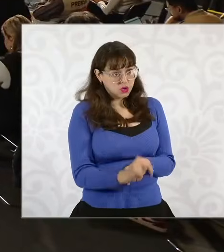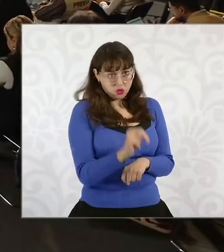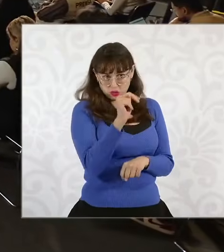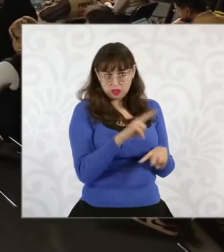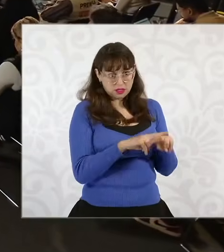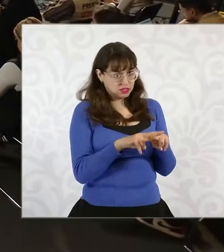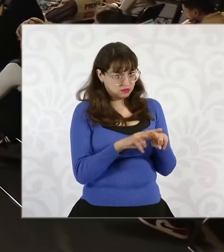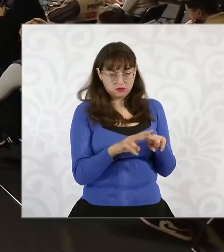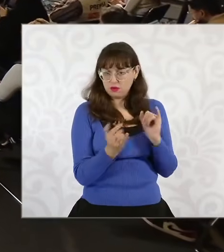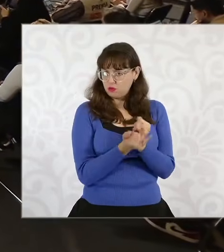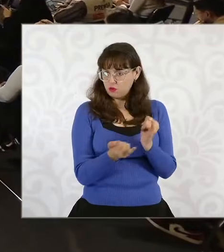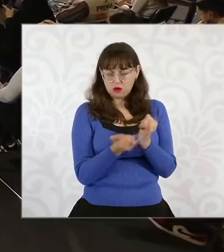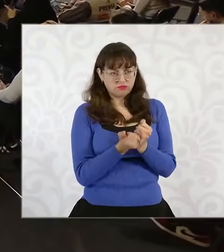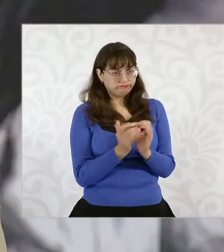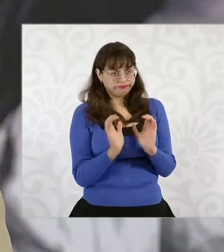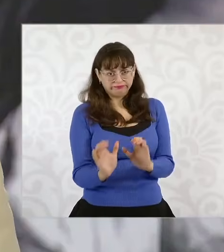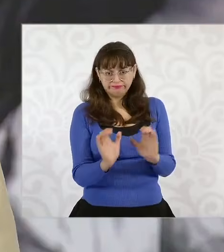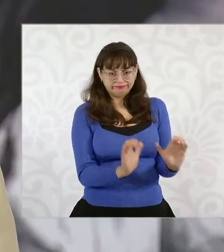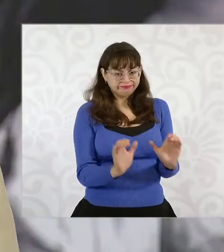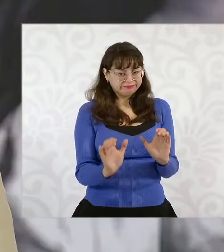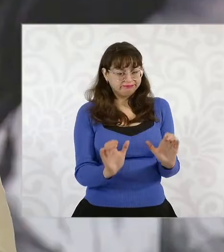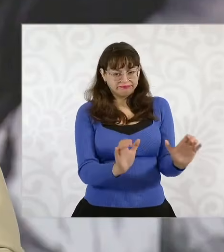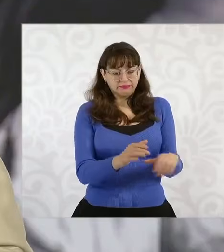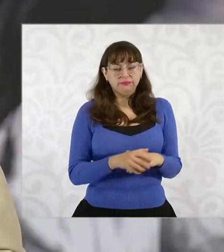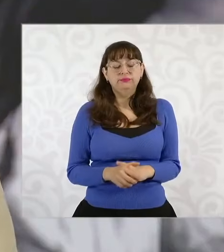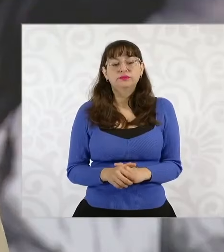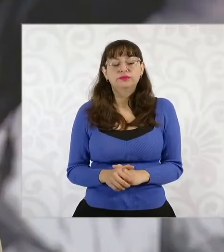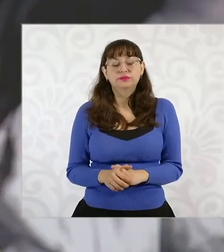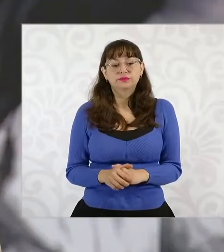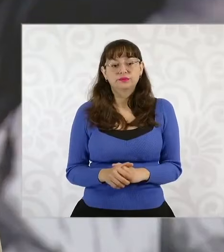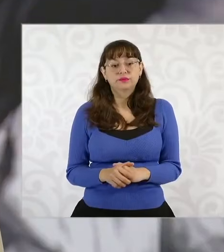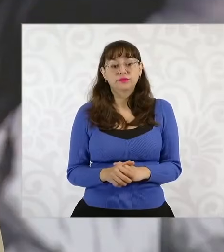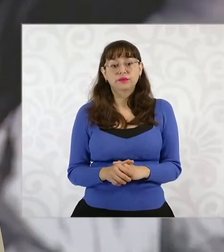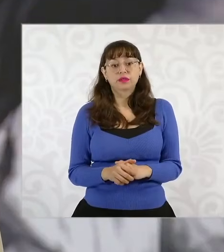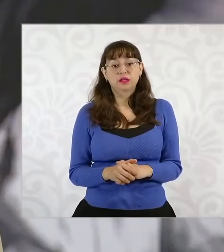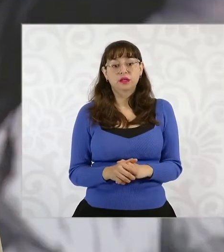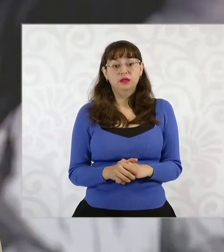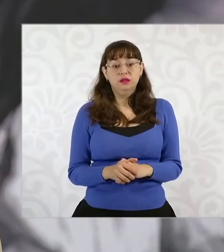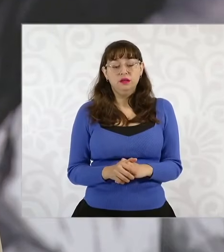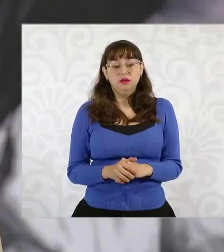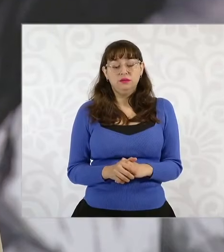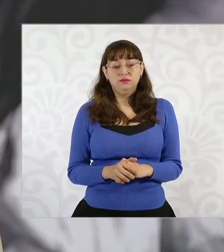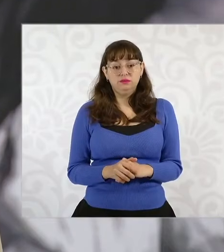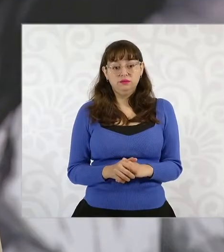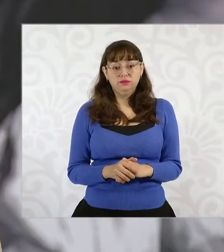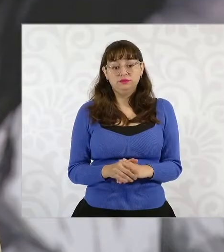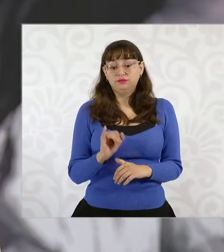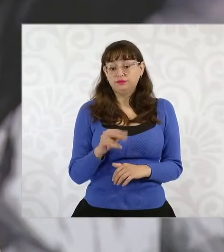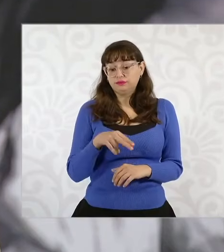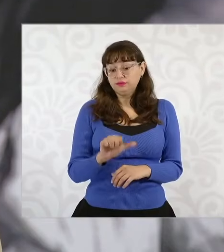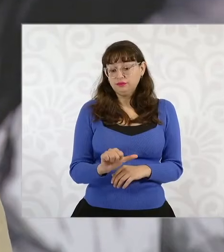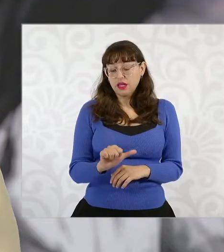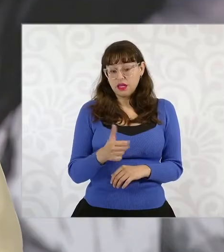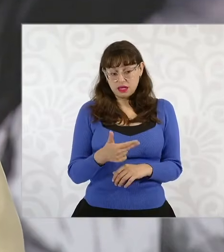El INA, por supuesto que tiene un un dispositivo de arqueólogos que van